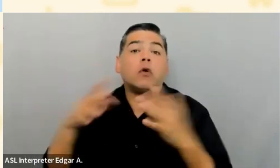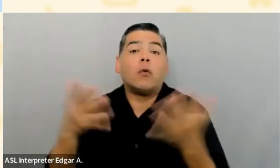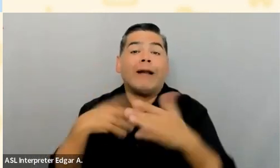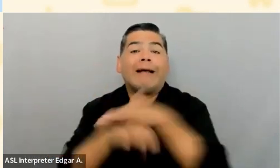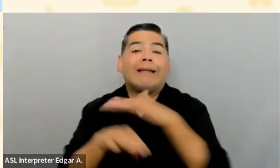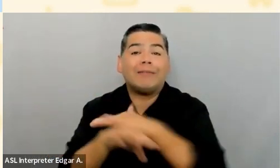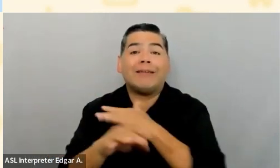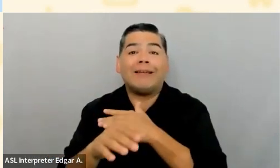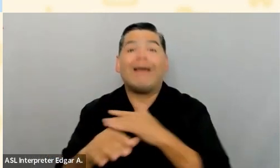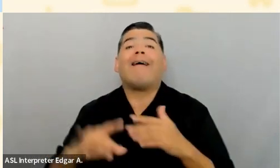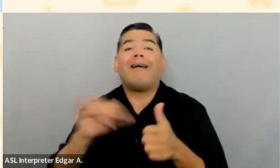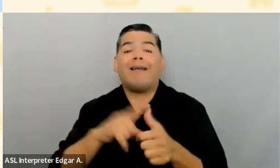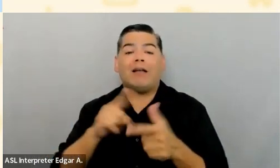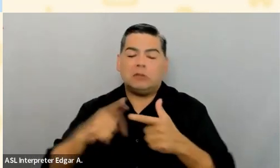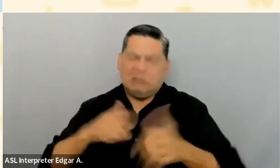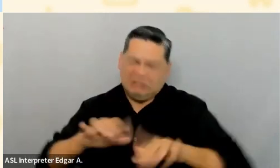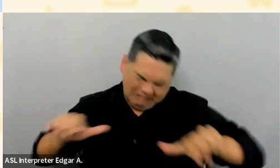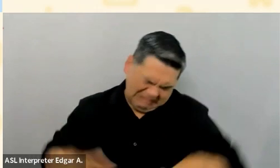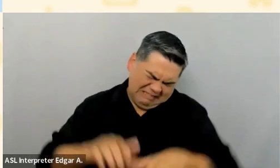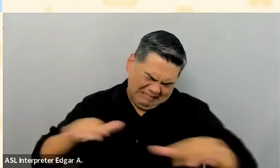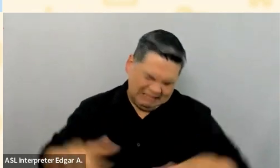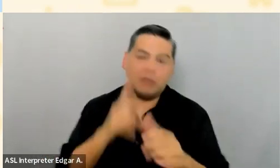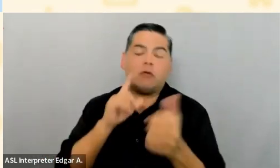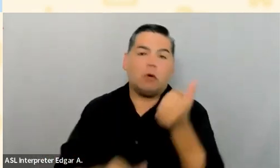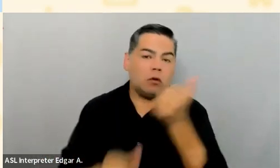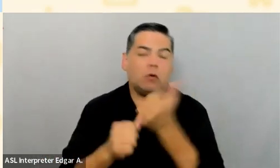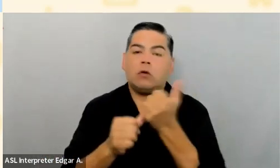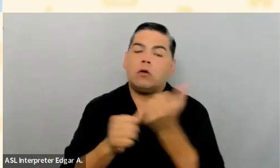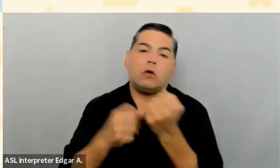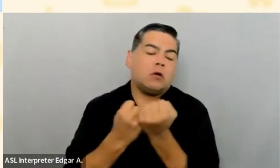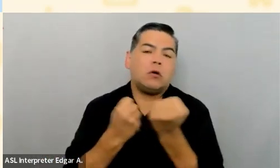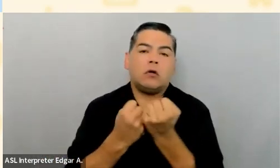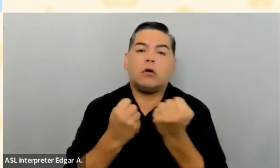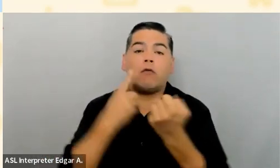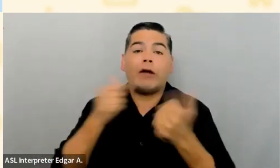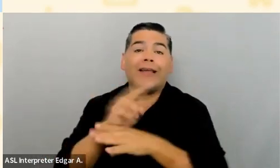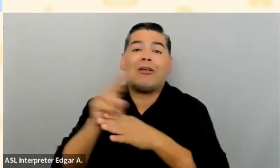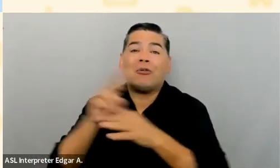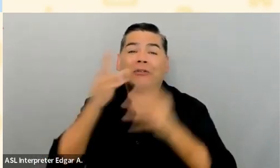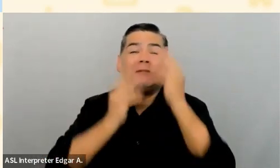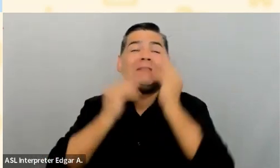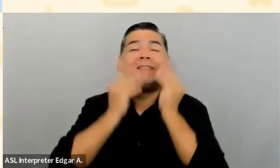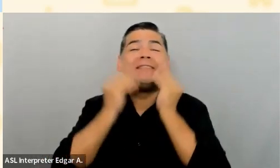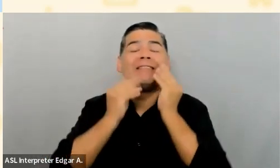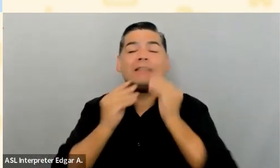y ha abogado incansablemente por mejorar las experiencias del usuario. Ha colaborado estrechamente con desarrolladores.